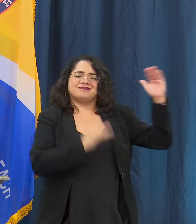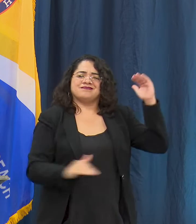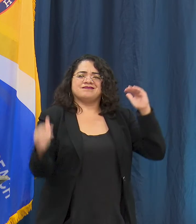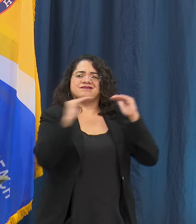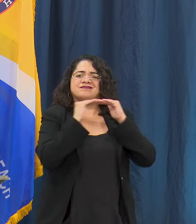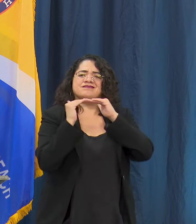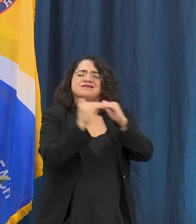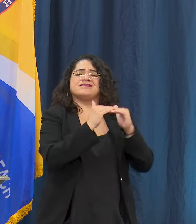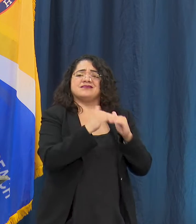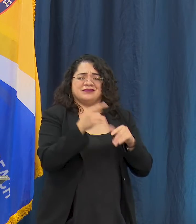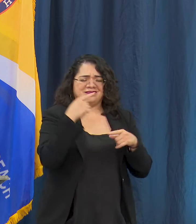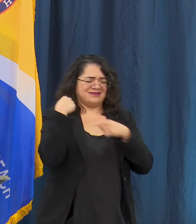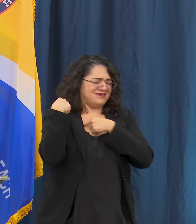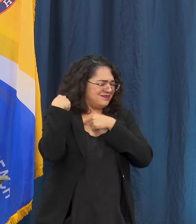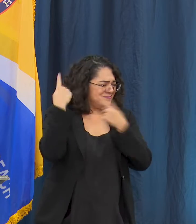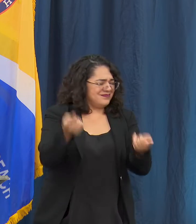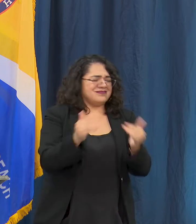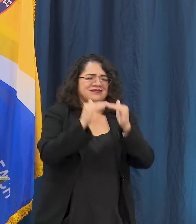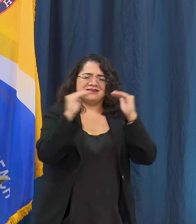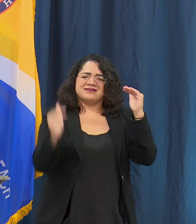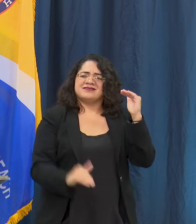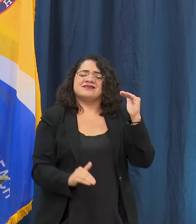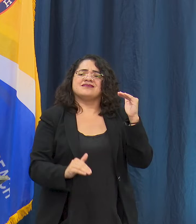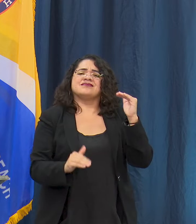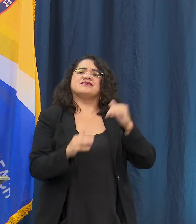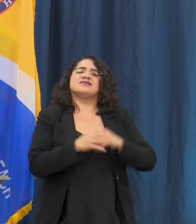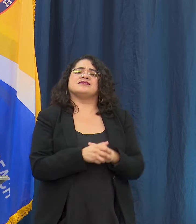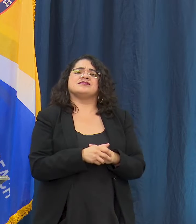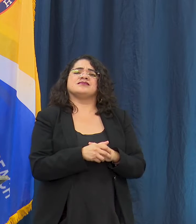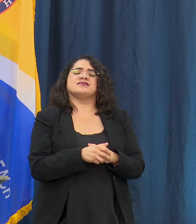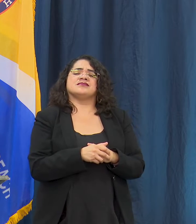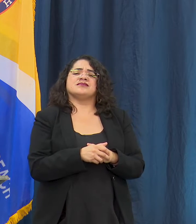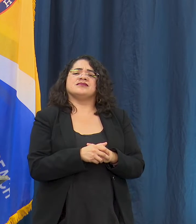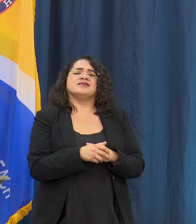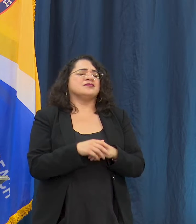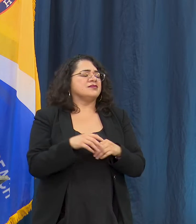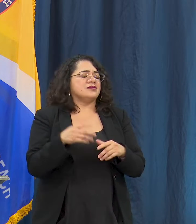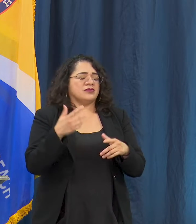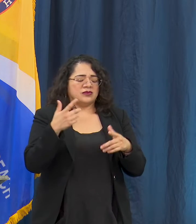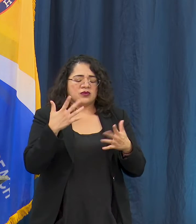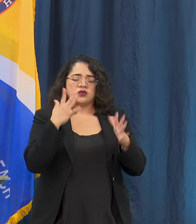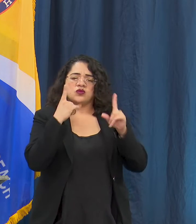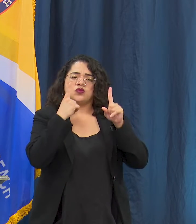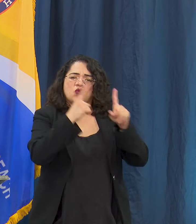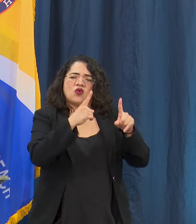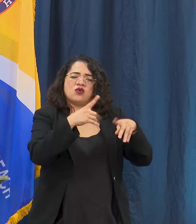justicia x' pero también Comey Simmons otro suppose al al movimiento de social